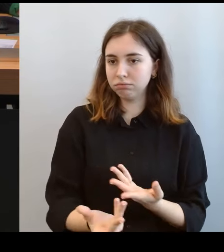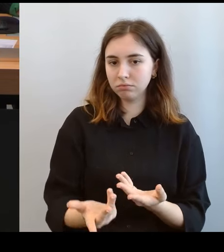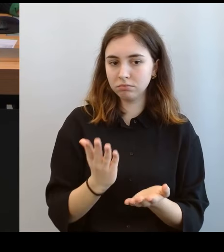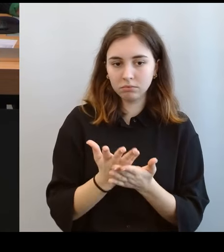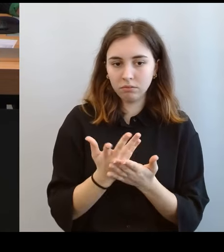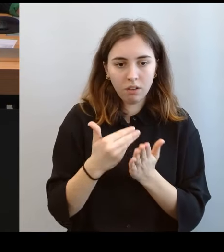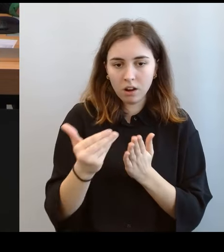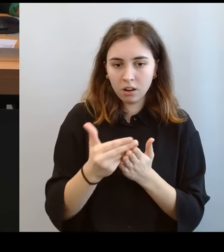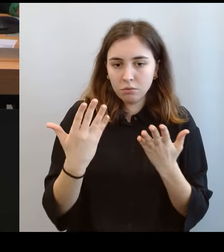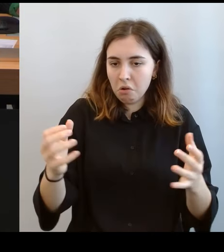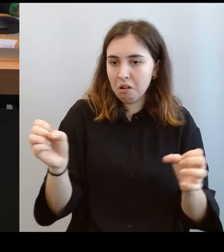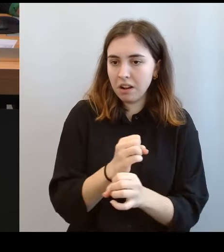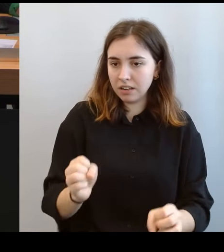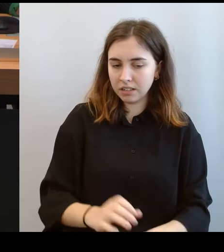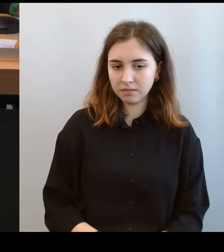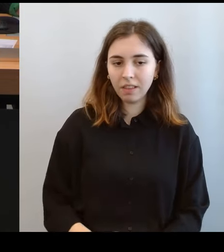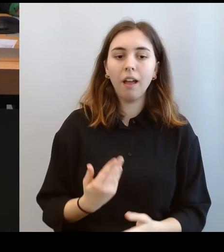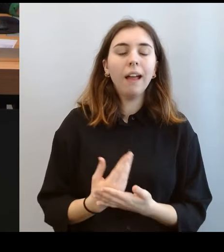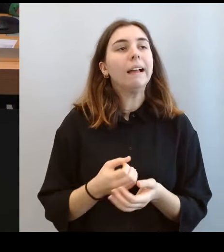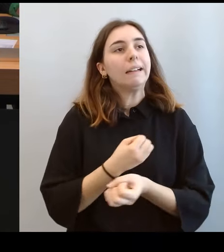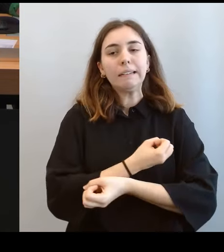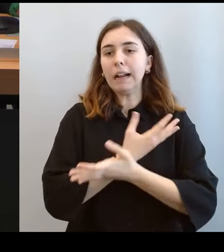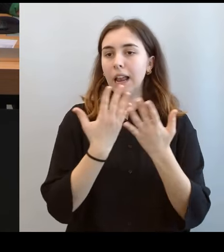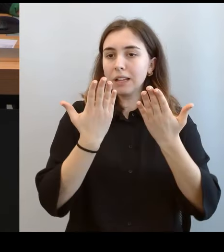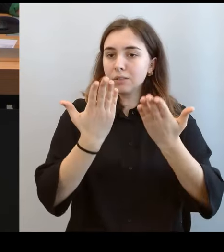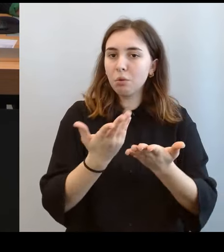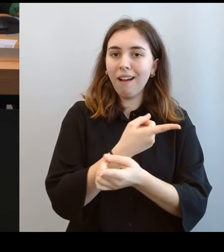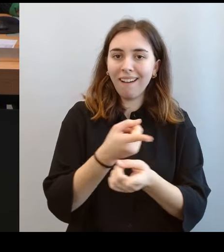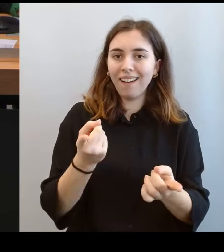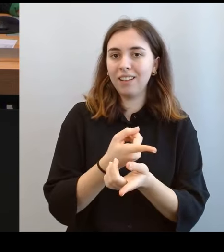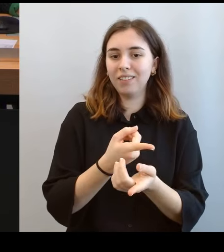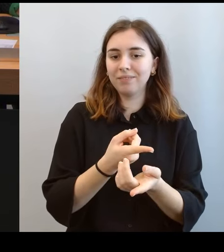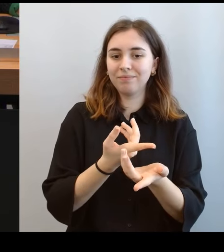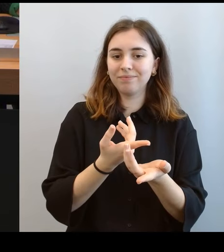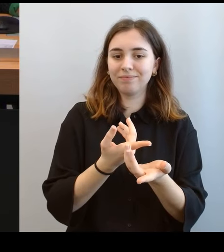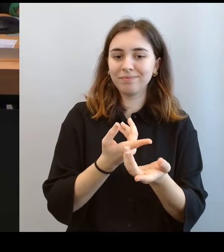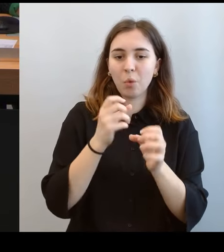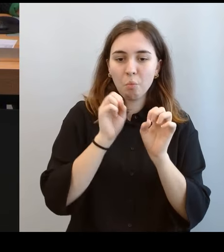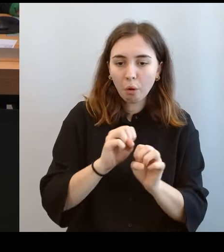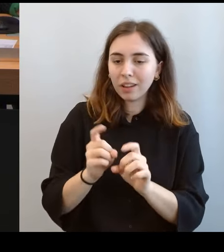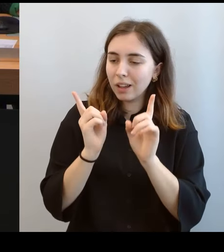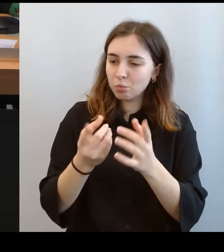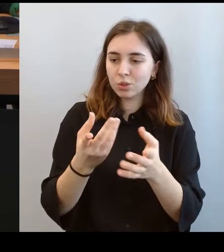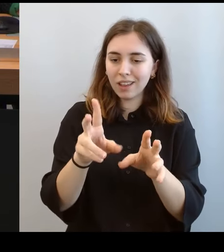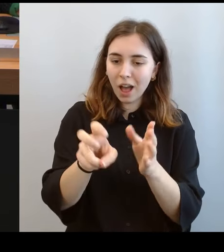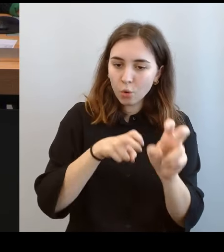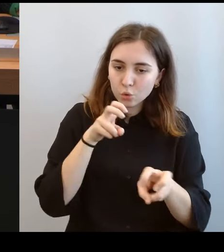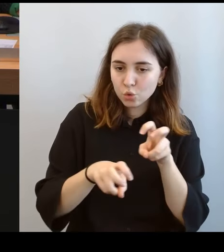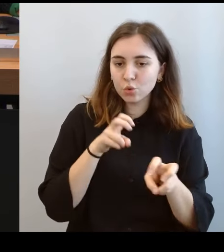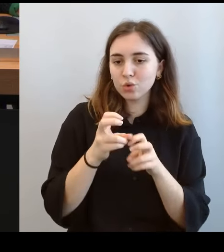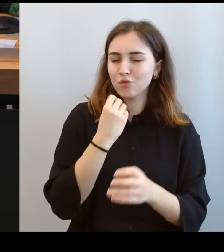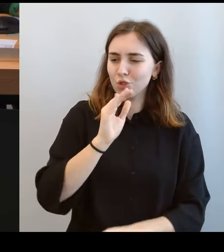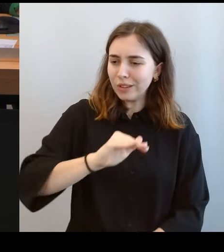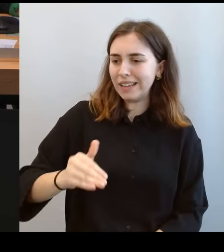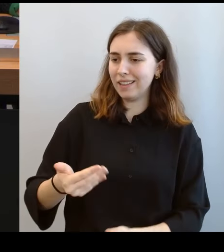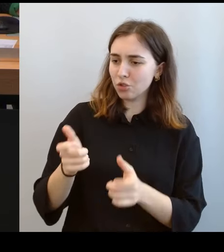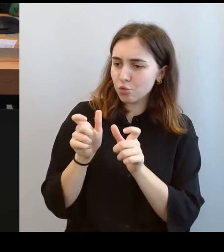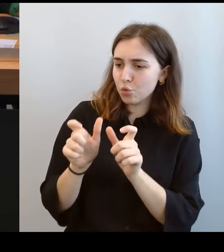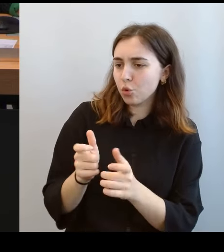Möglichkeit zu nutzen, um das Wohl der Kinder zu stärken und zu schützen. Seit vielen Jahren betonen Kinderärzte deutschlandweit die Notwendigkeit,